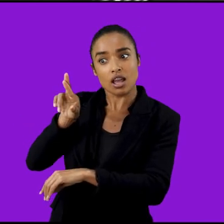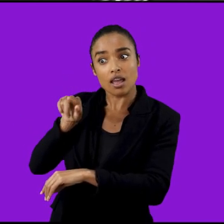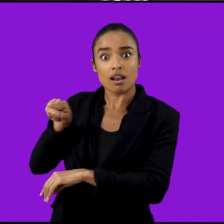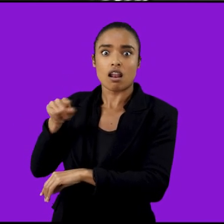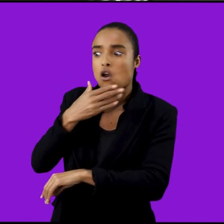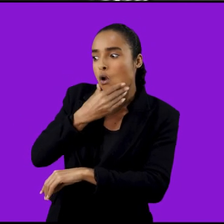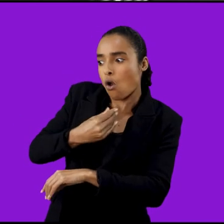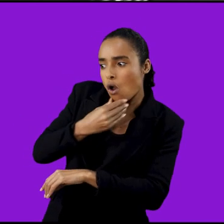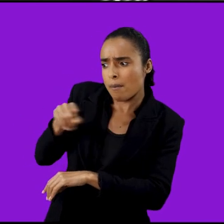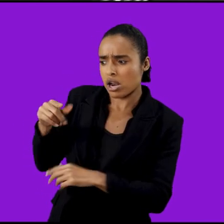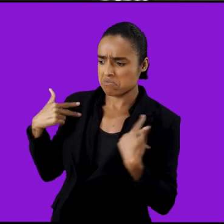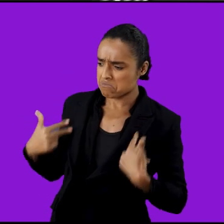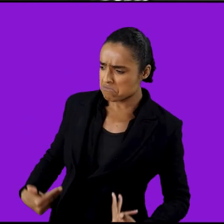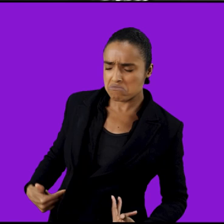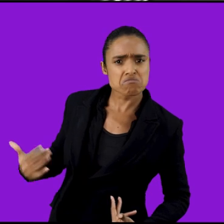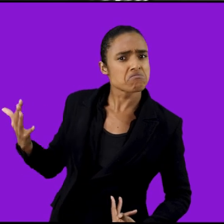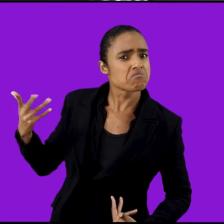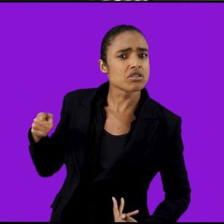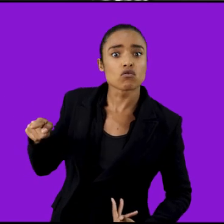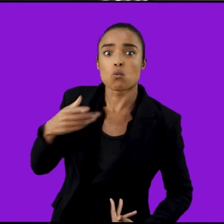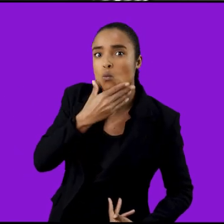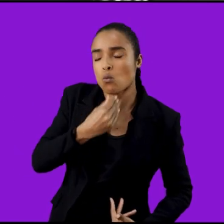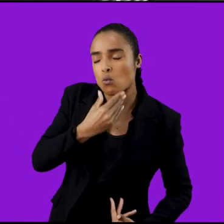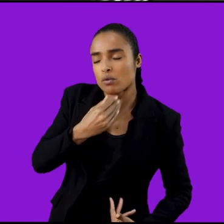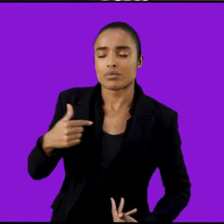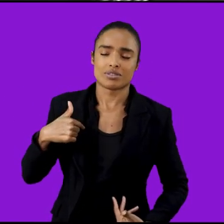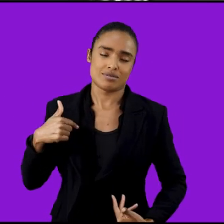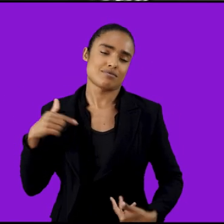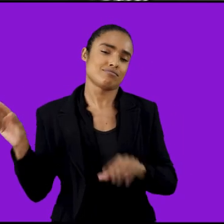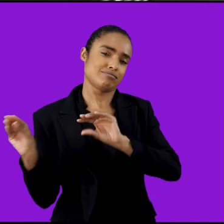Não é gigante, cara Do ponto de vista humano, assim. Era um ser humano gigante. Era um ser humano. Cara, eu levava ele. Nunca